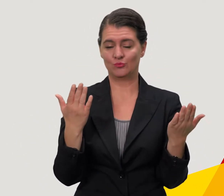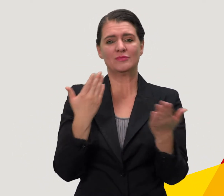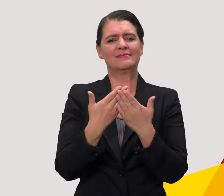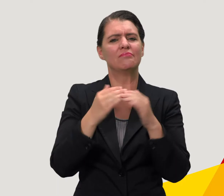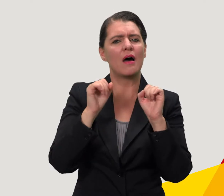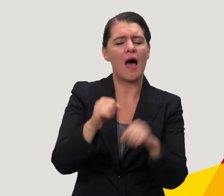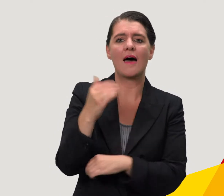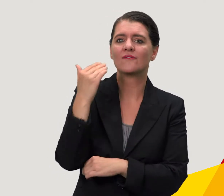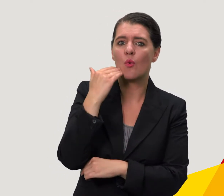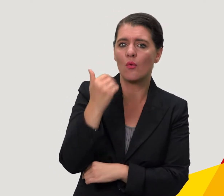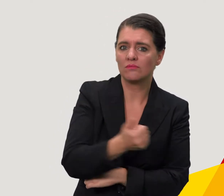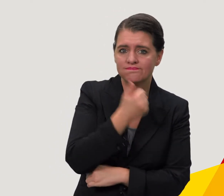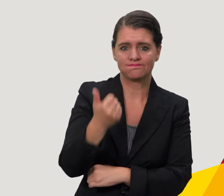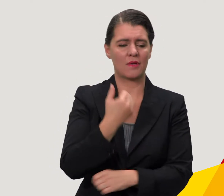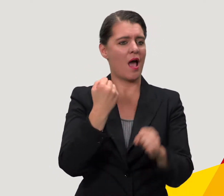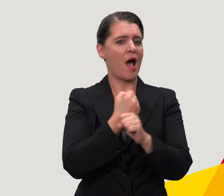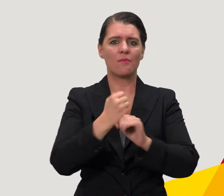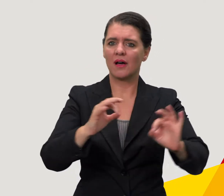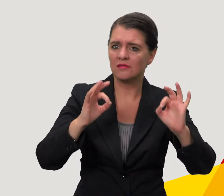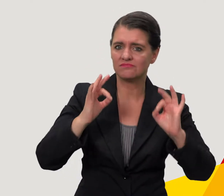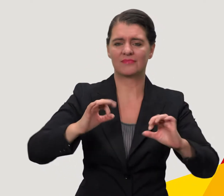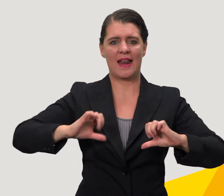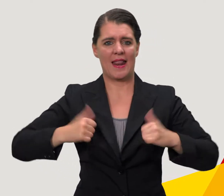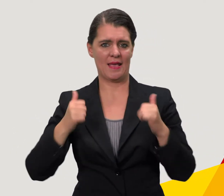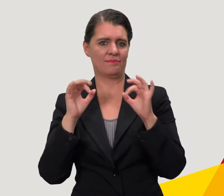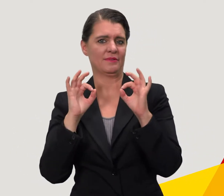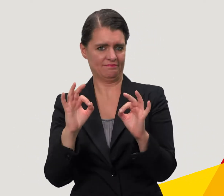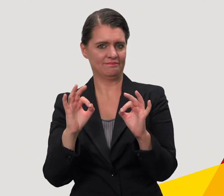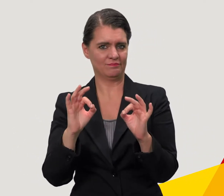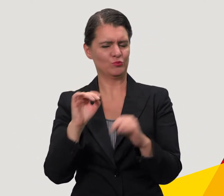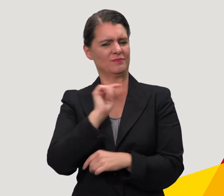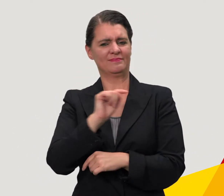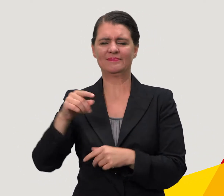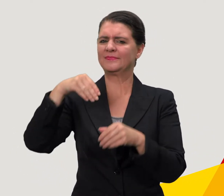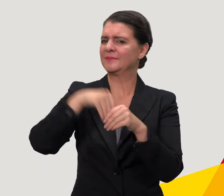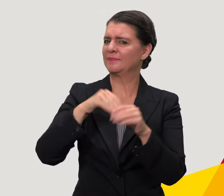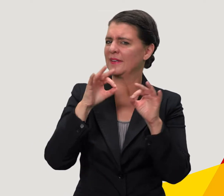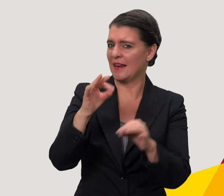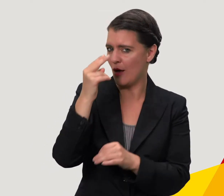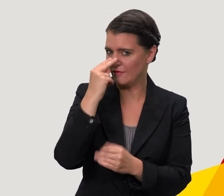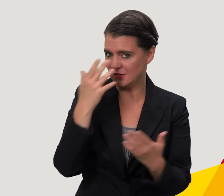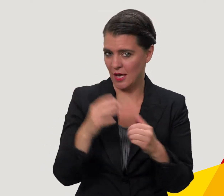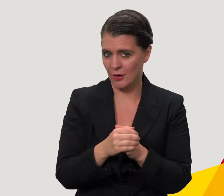in dem man gut wohnen, arbeiten und leben kann: